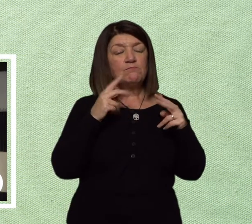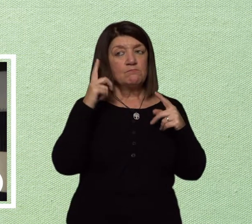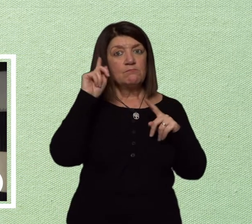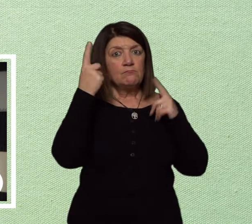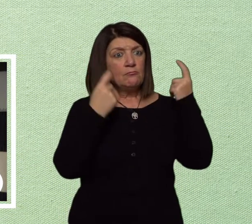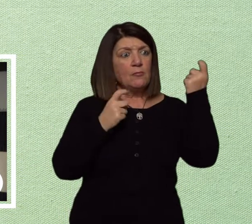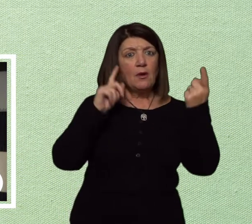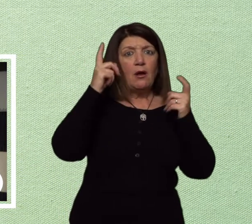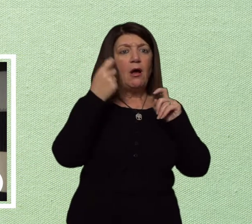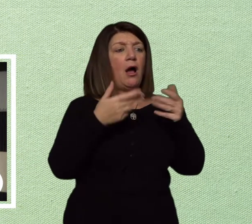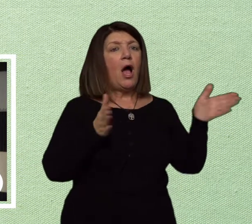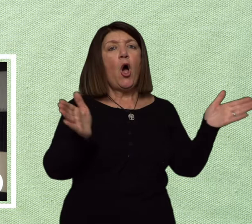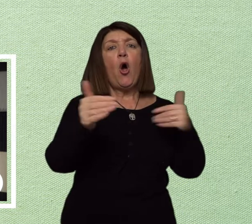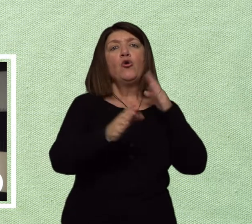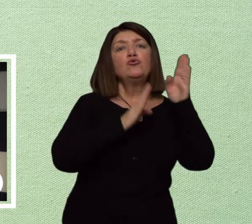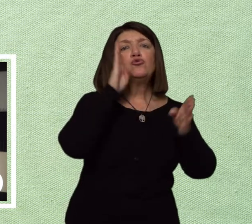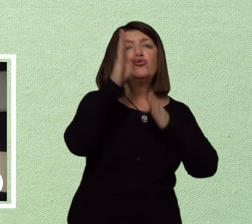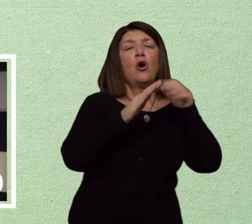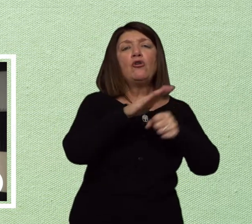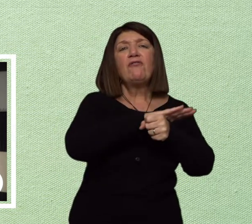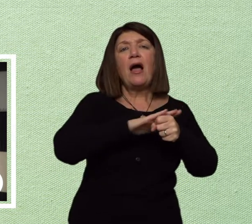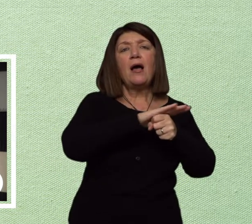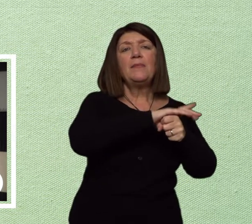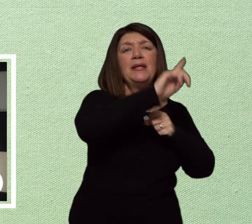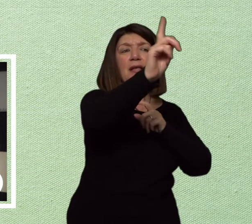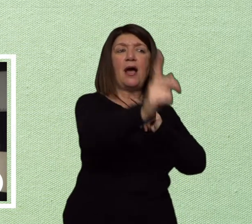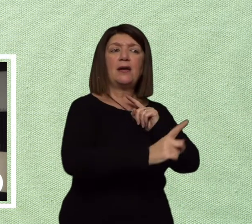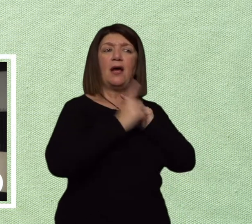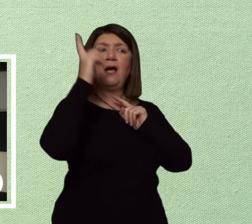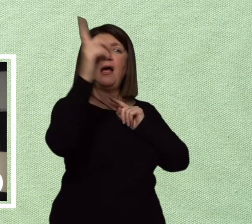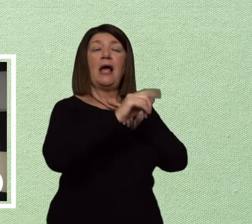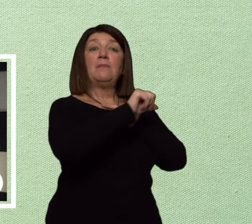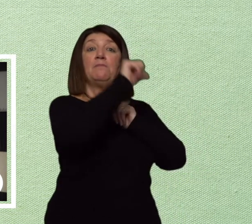consultori familiari, quindi all'interno di un percorso di primo livello su richiesta diretta